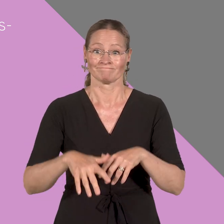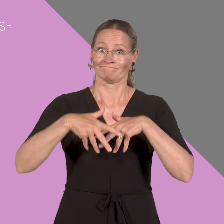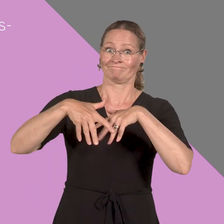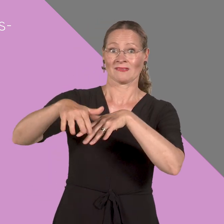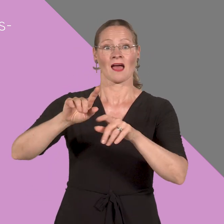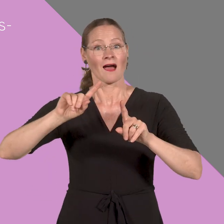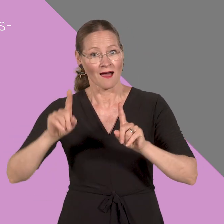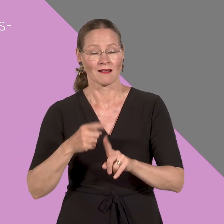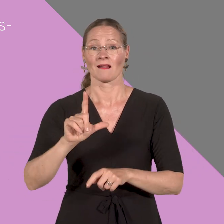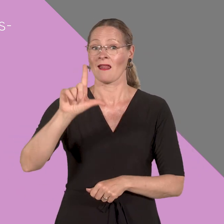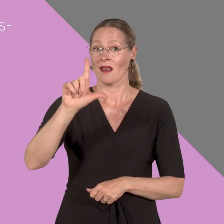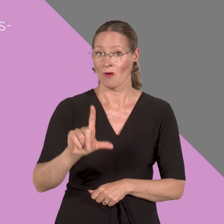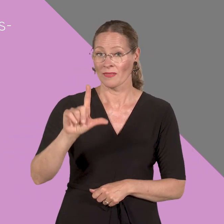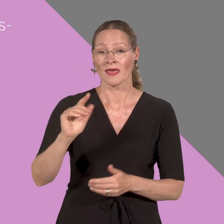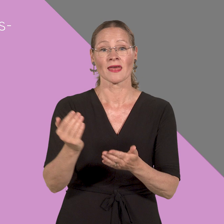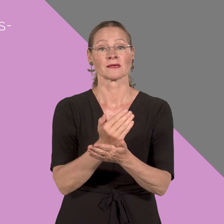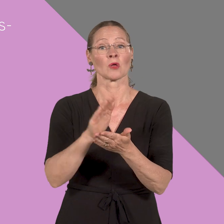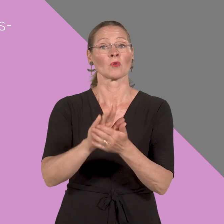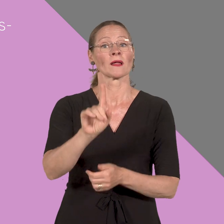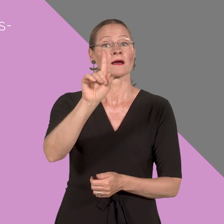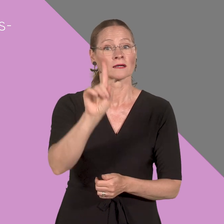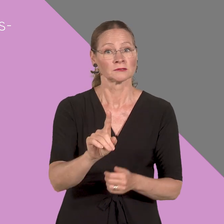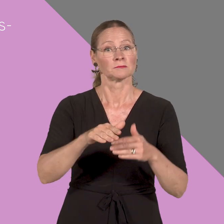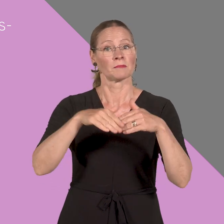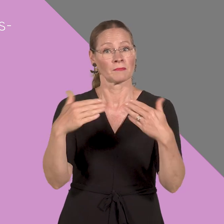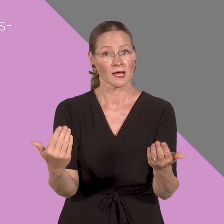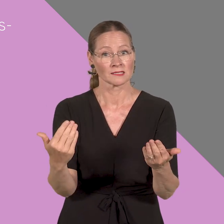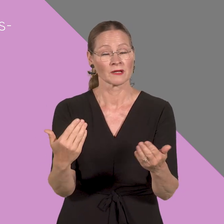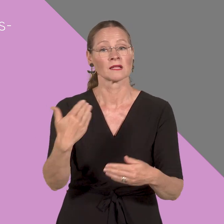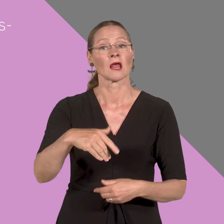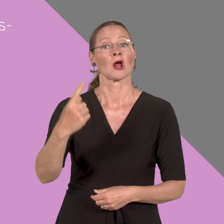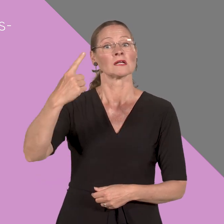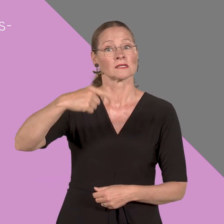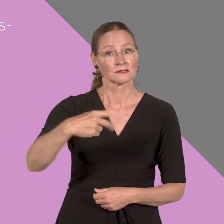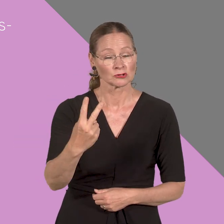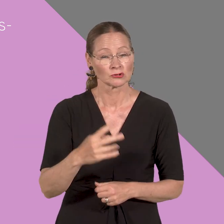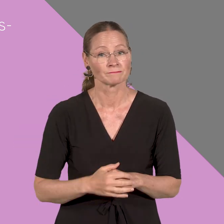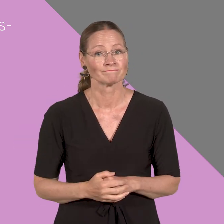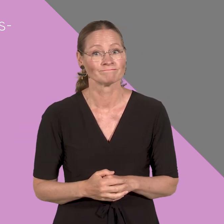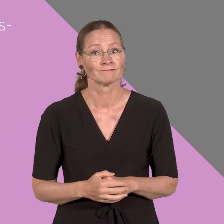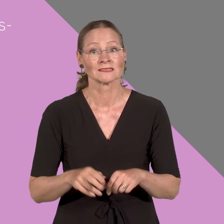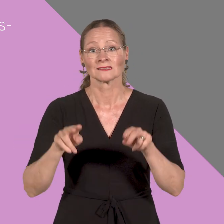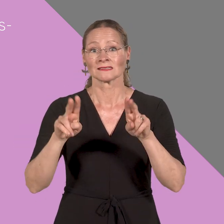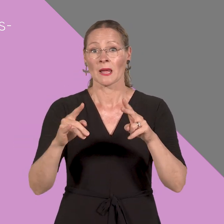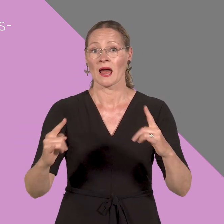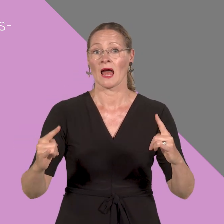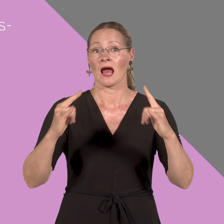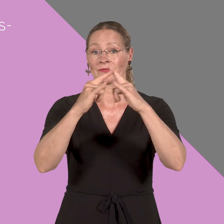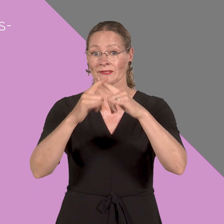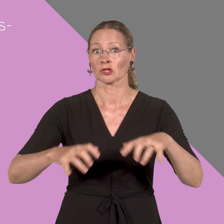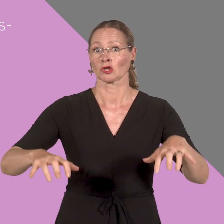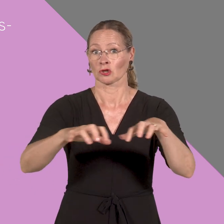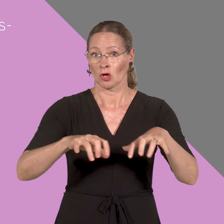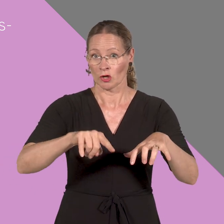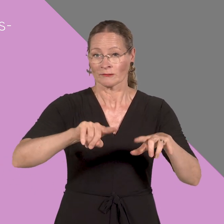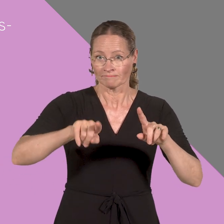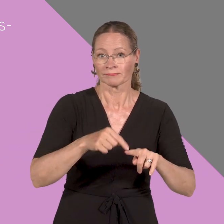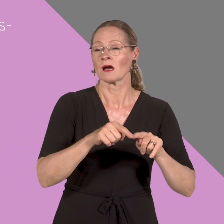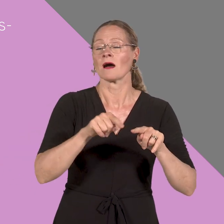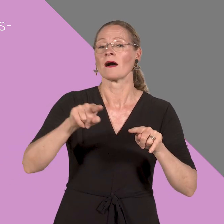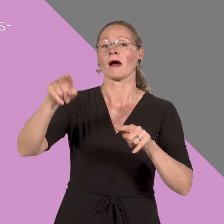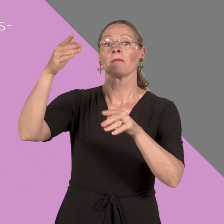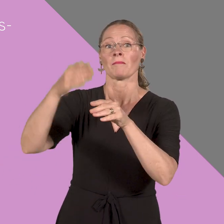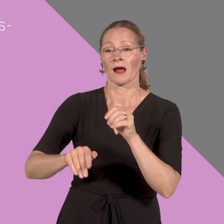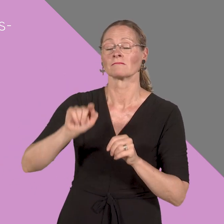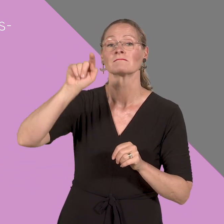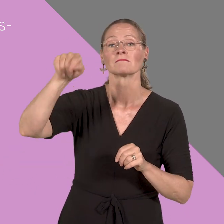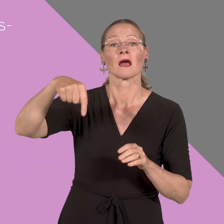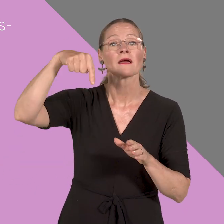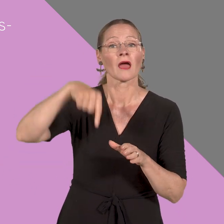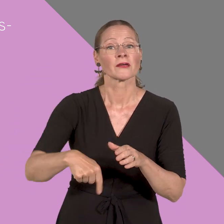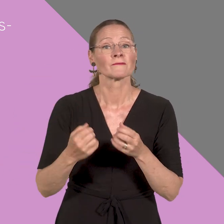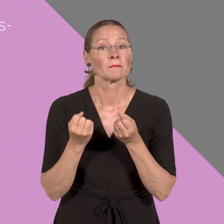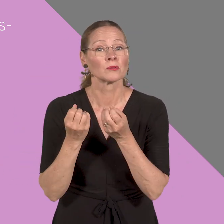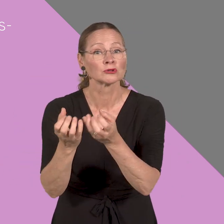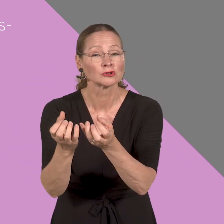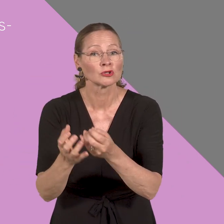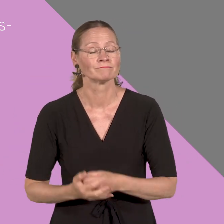Marssi alkaa lauantaina 1.7. klo 12 Senaatintorilta ja päättyy Kaivopuistoon.